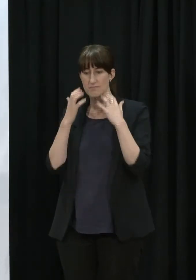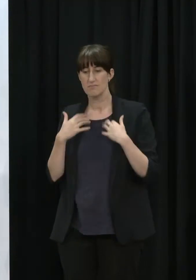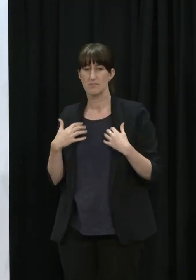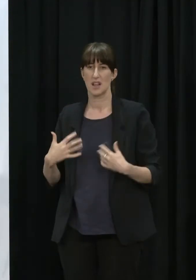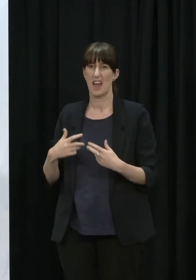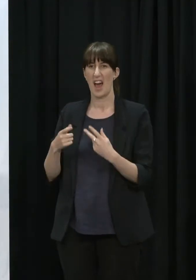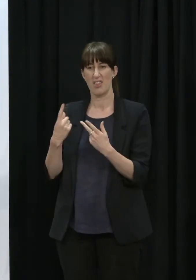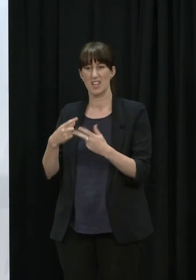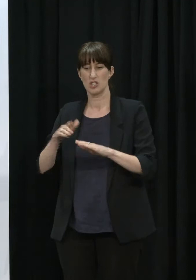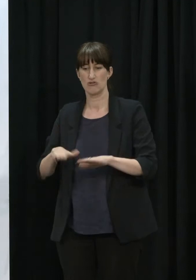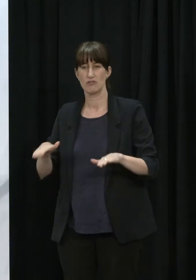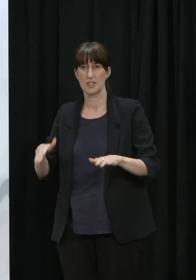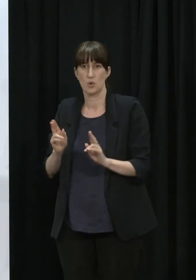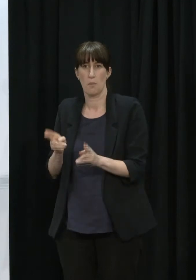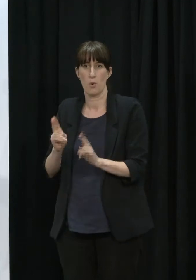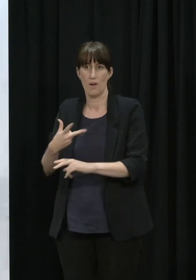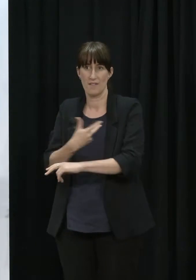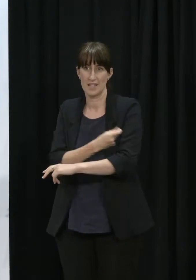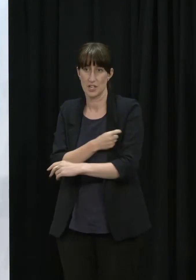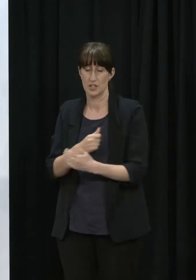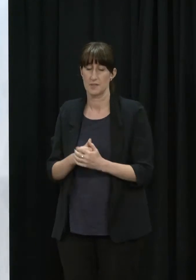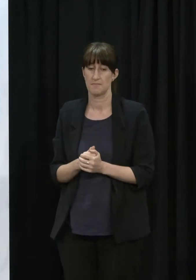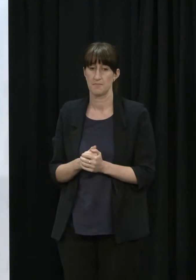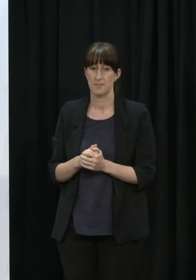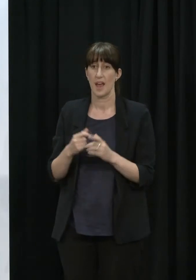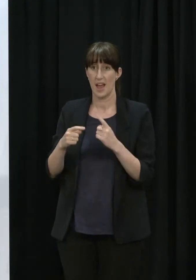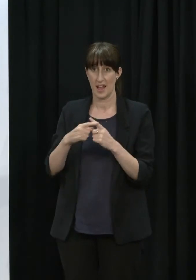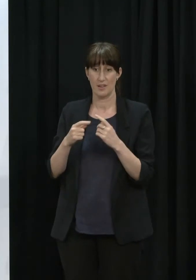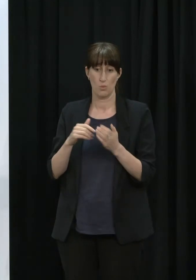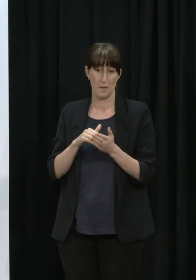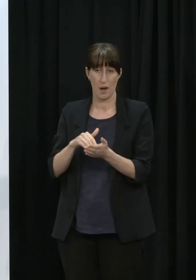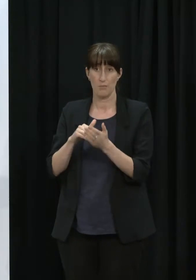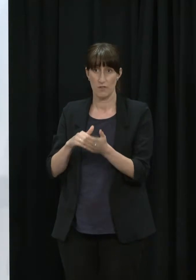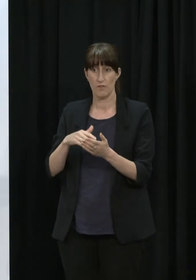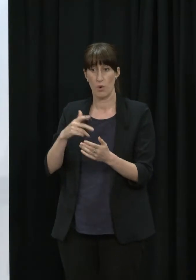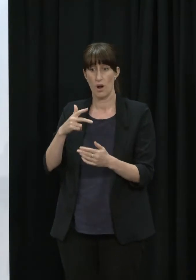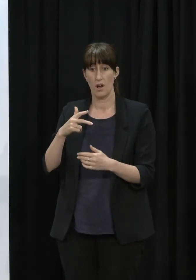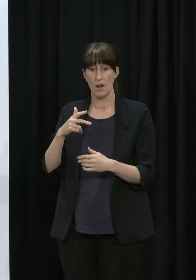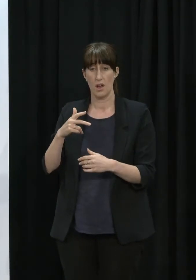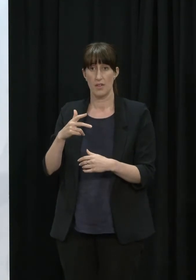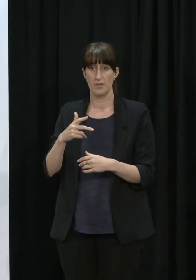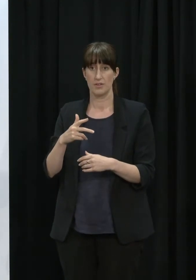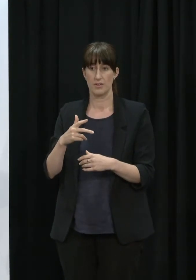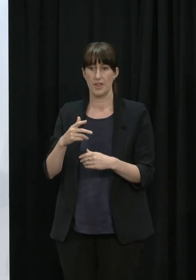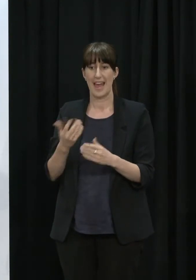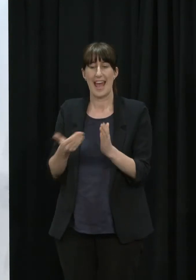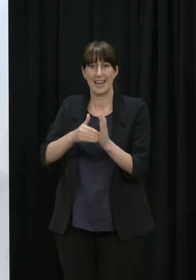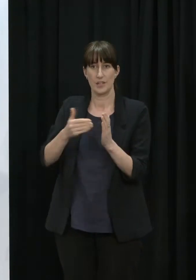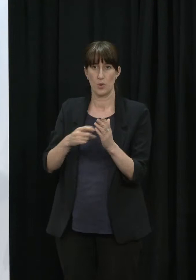ka whakaaetia e te whanau kia mau etahi atu kano kano te